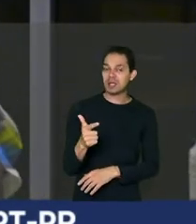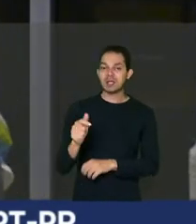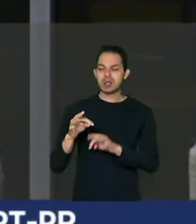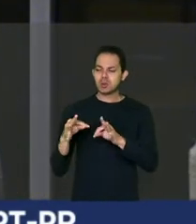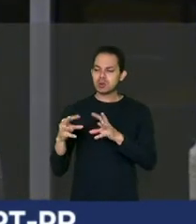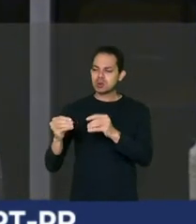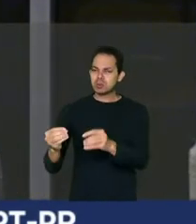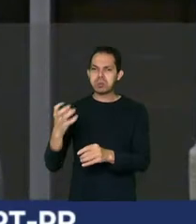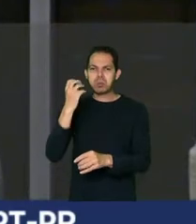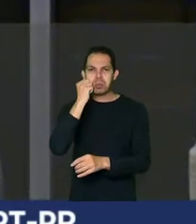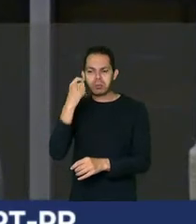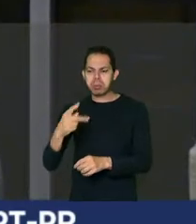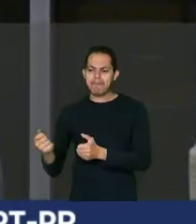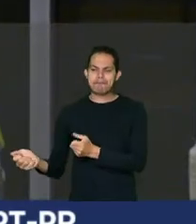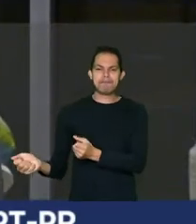TEM COMPETÊNCIA E QUE ENTREGA